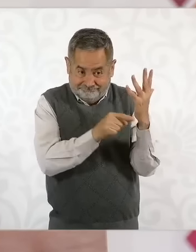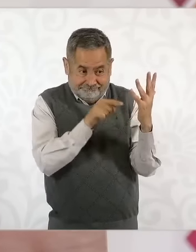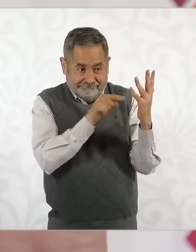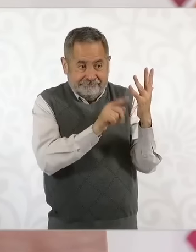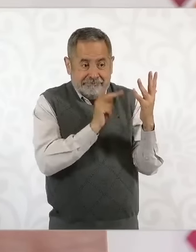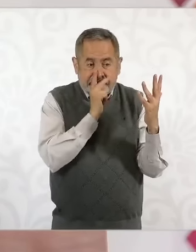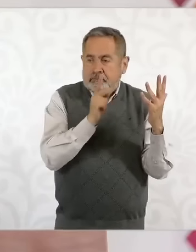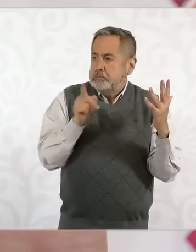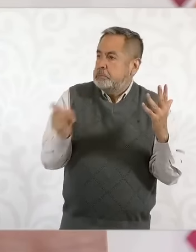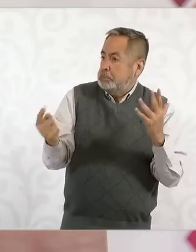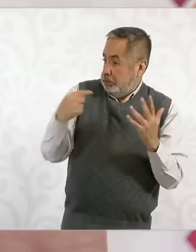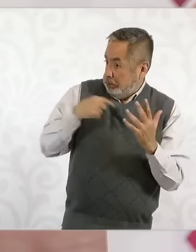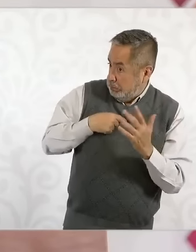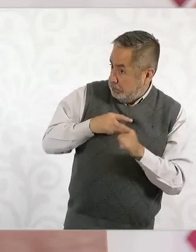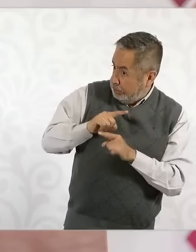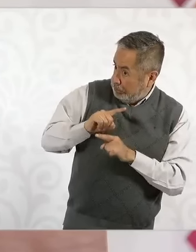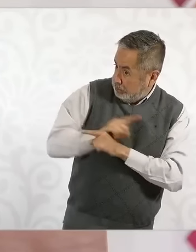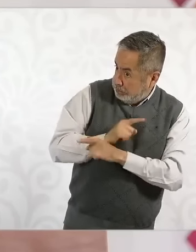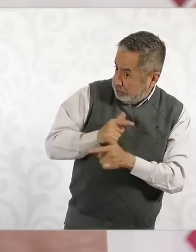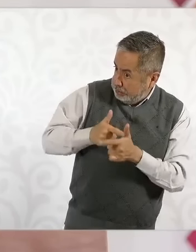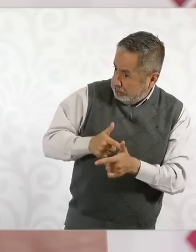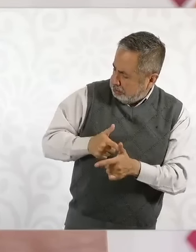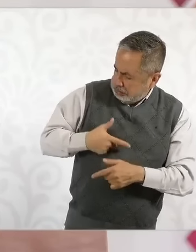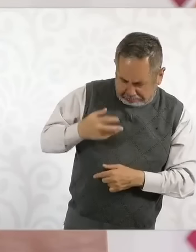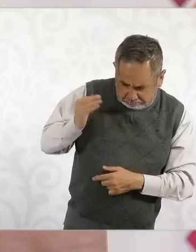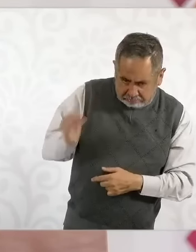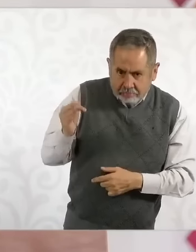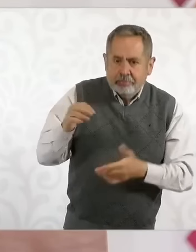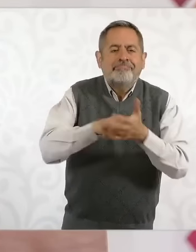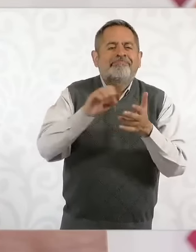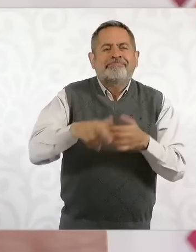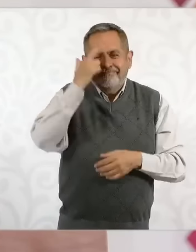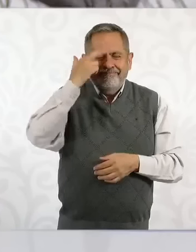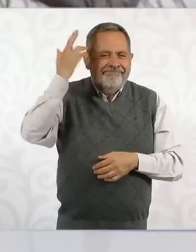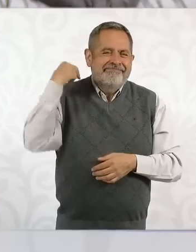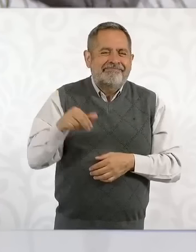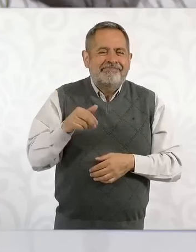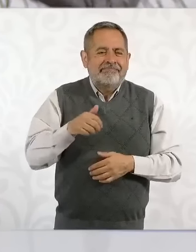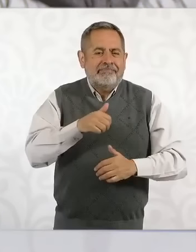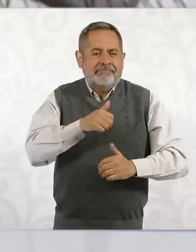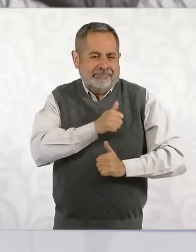de provocación. Por ejemplo, cuando la Secretaría de la Defensa Nacional o Guardia Nacional tenía